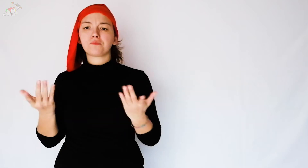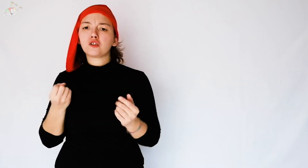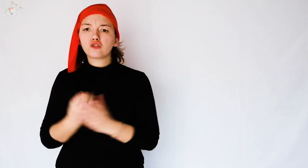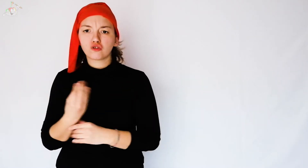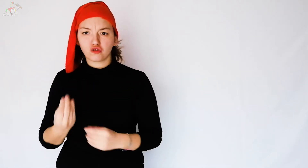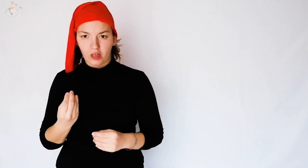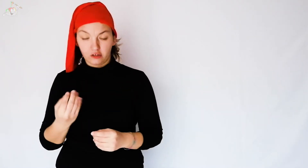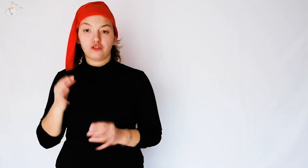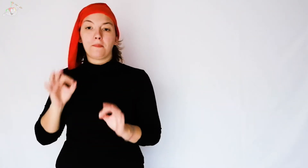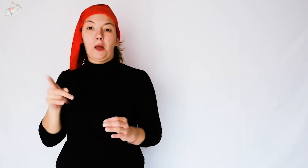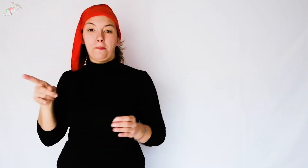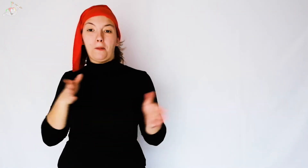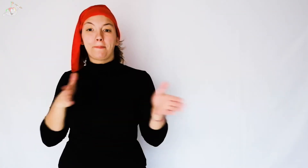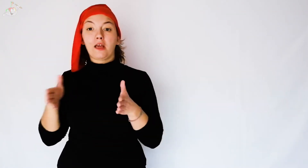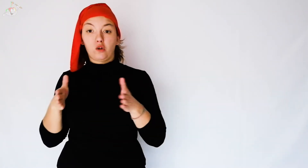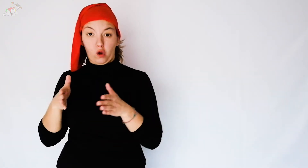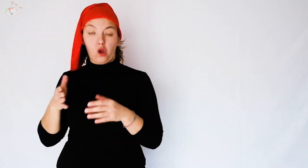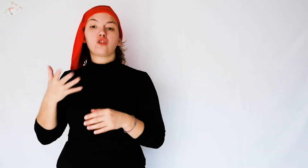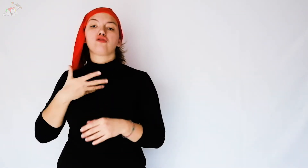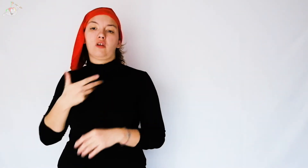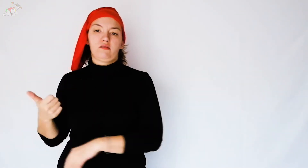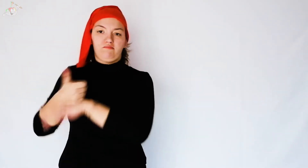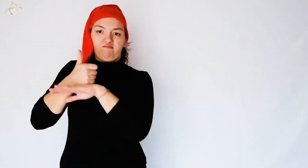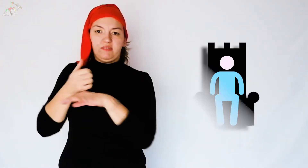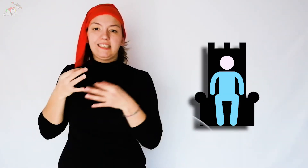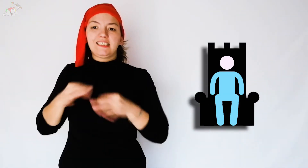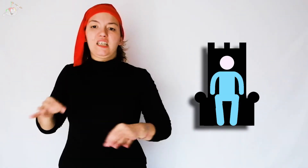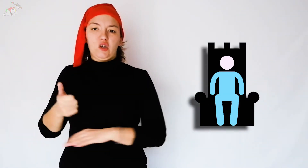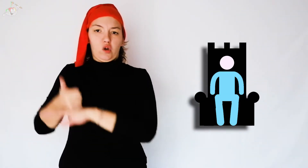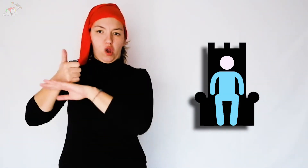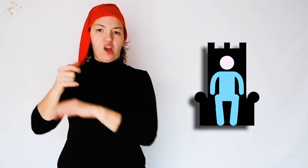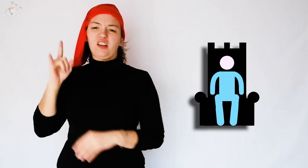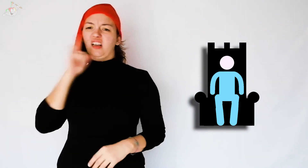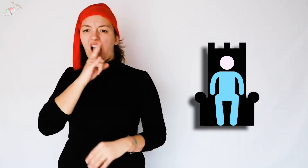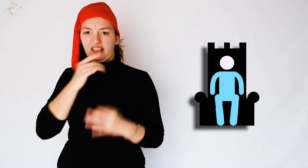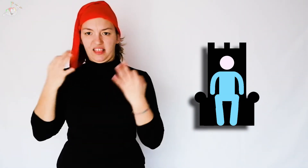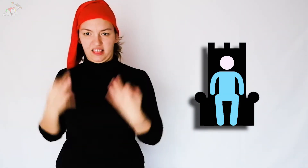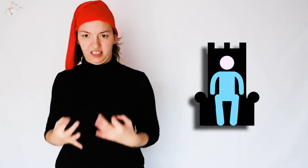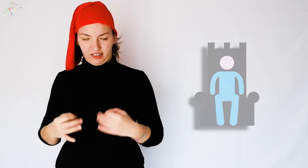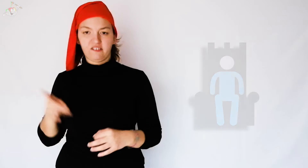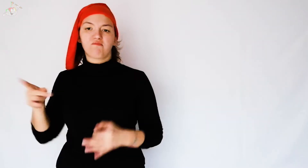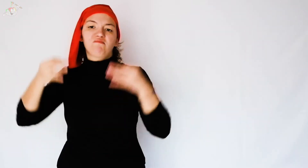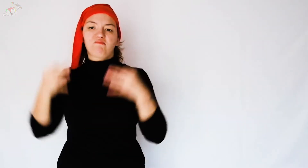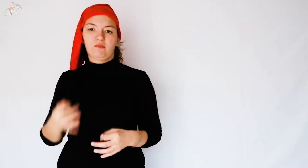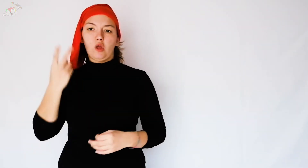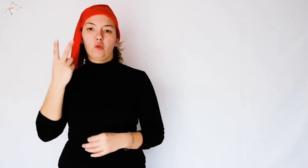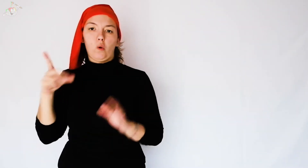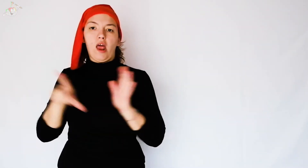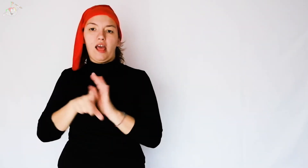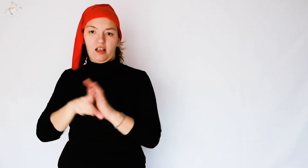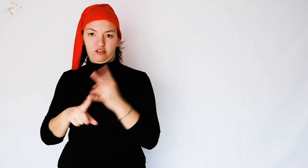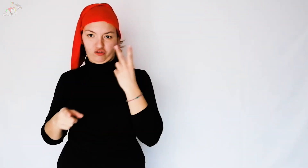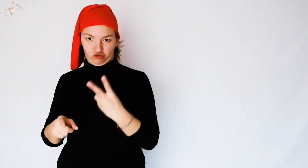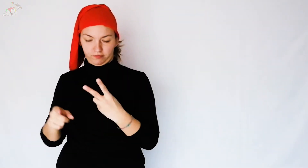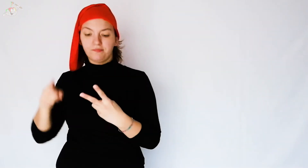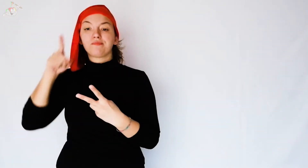Cosa successe? In quel periodo c'era un perfido signore tiranno che aveva stabilito due leggi.